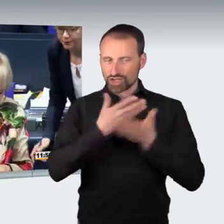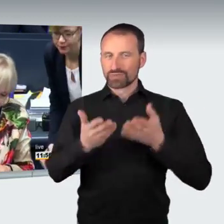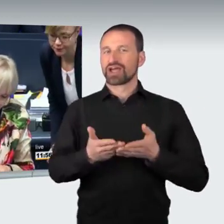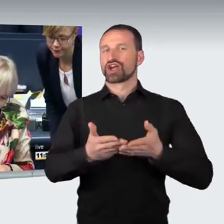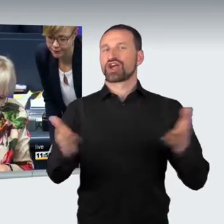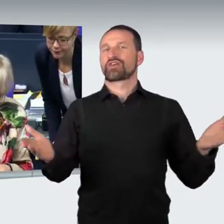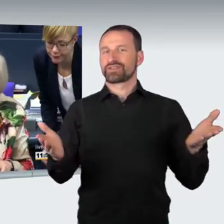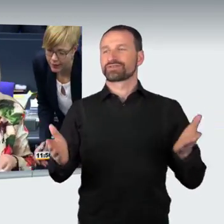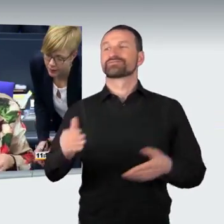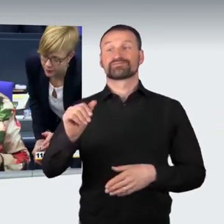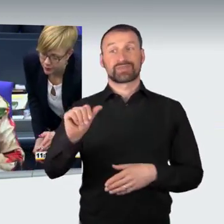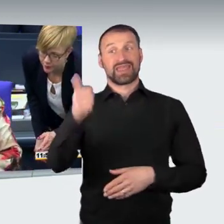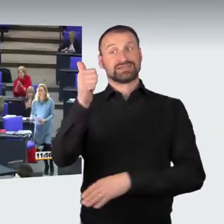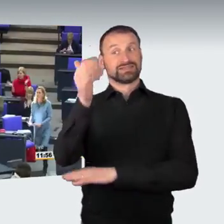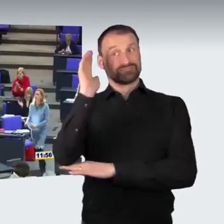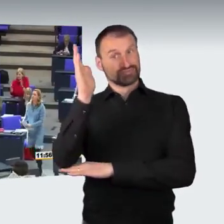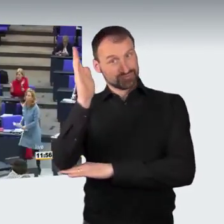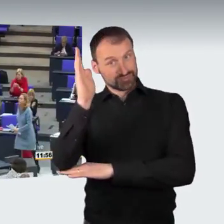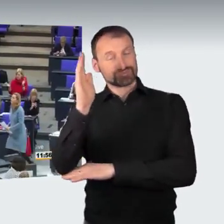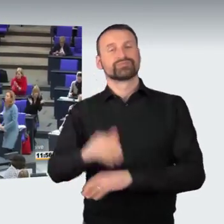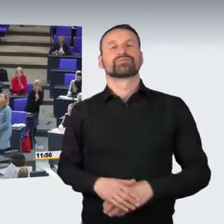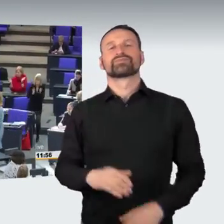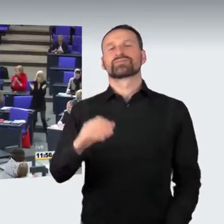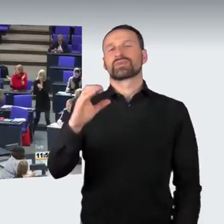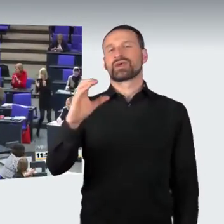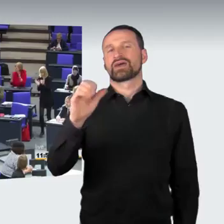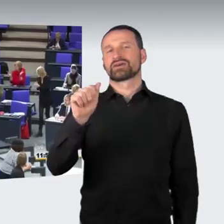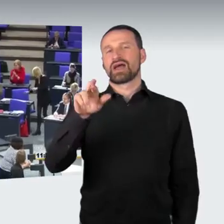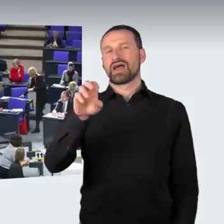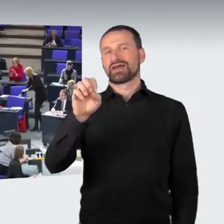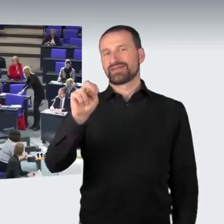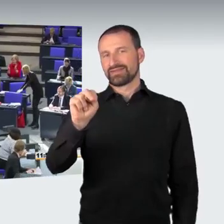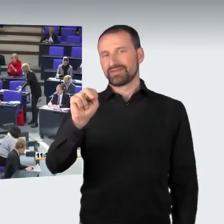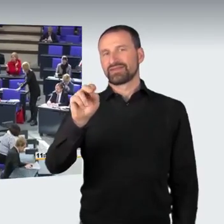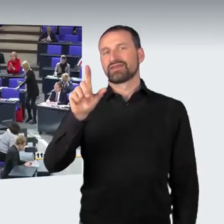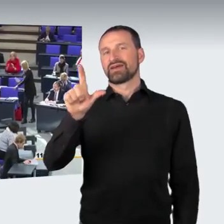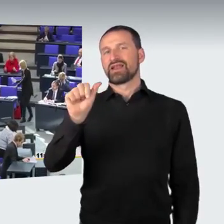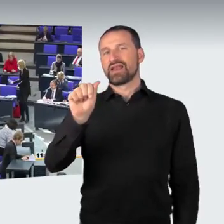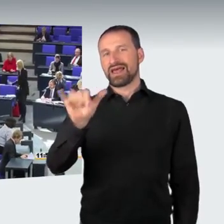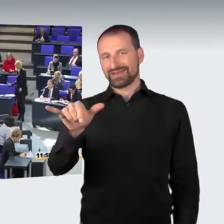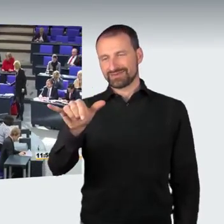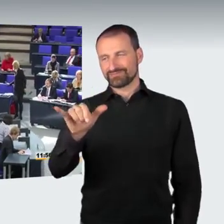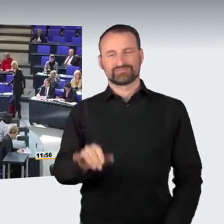(Applaus)